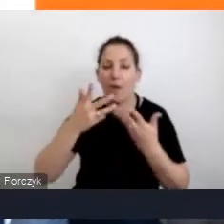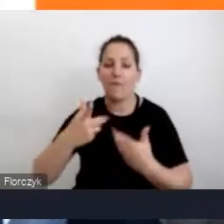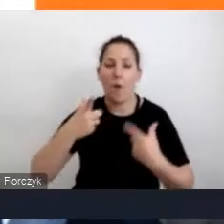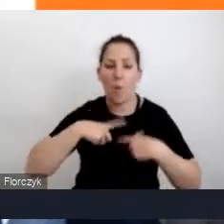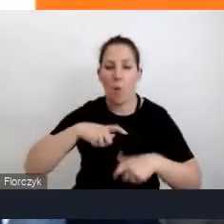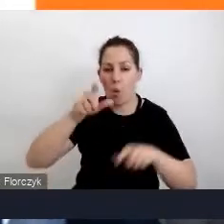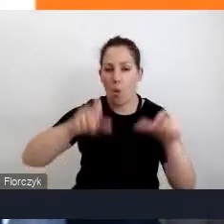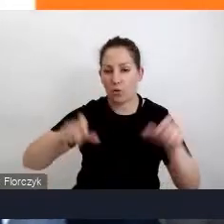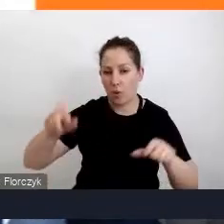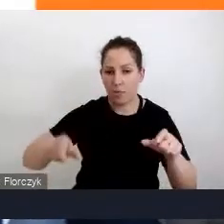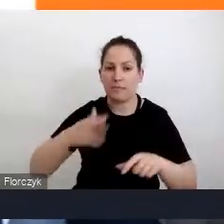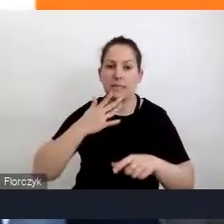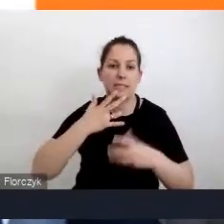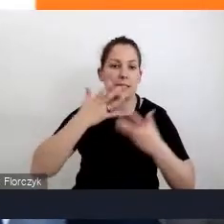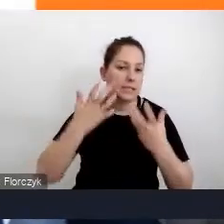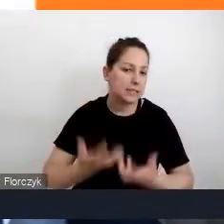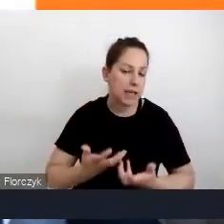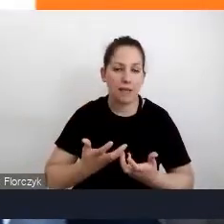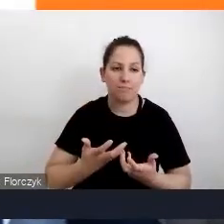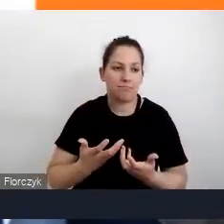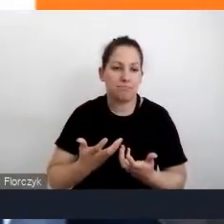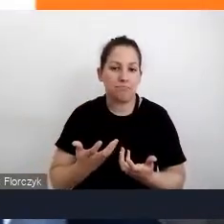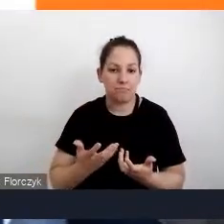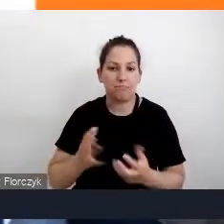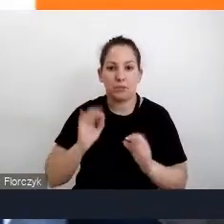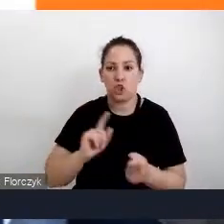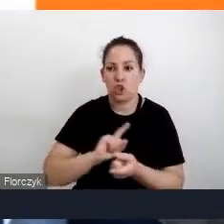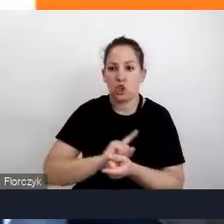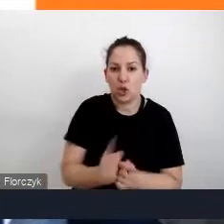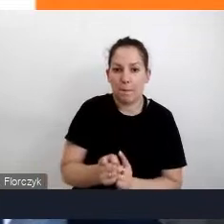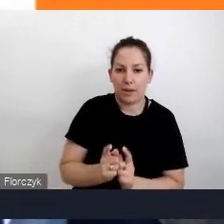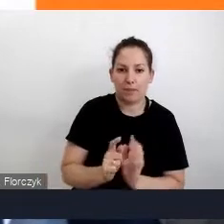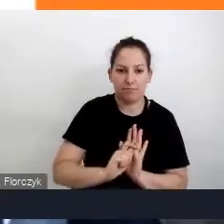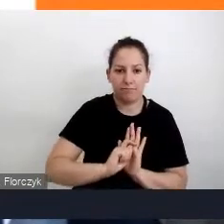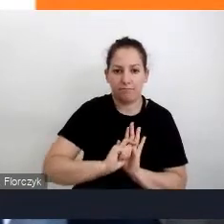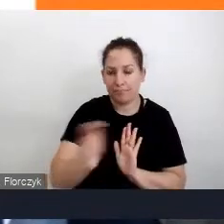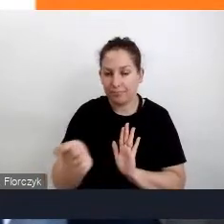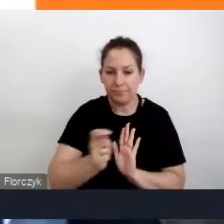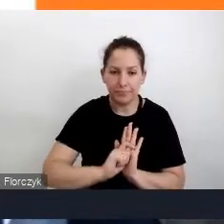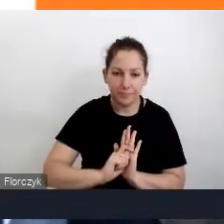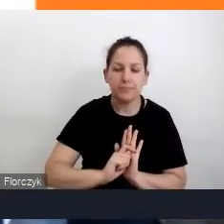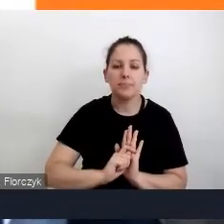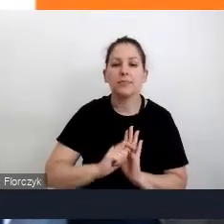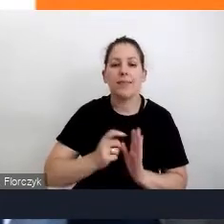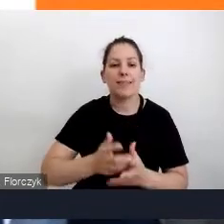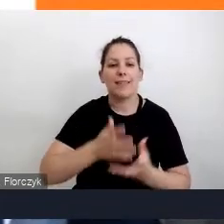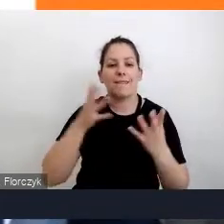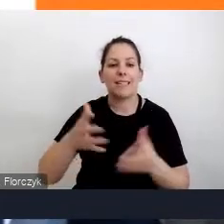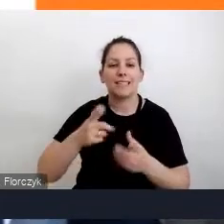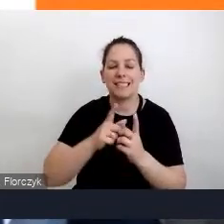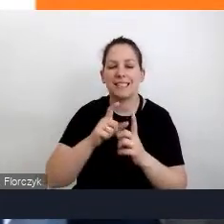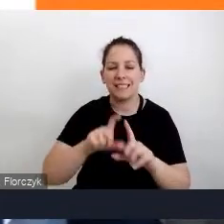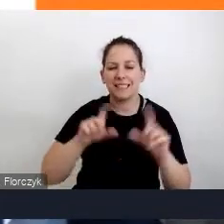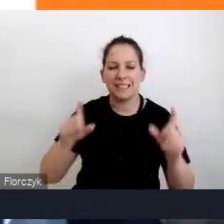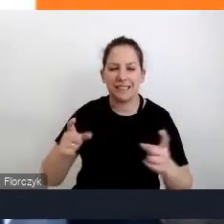które chciałyby w miarę w sposób komfortowy, szybki przedostać się do największego zakładu rafineryjnego,